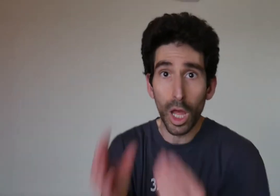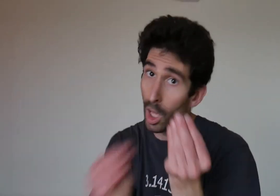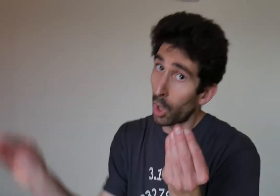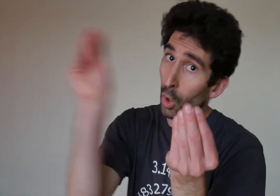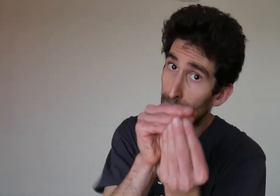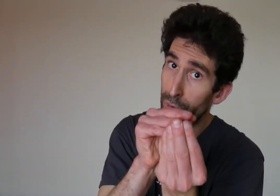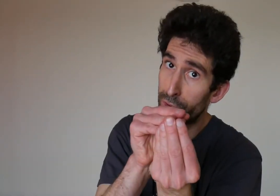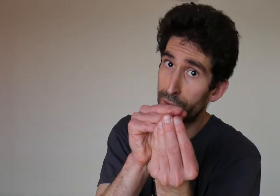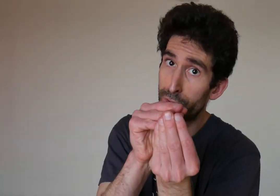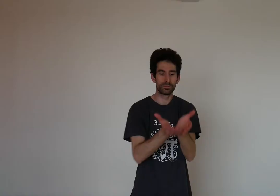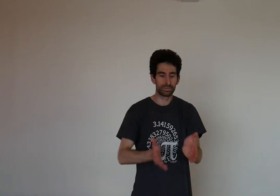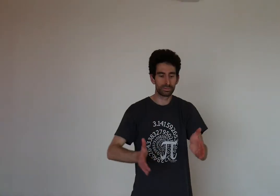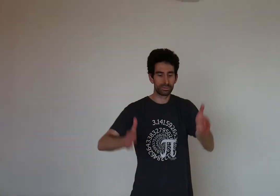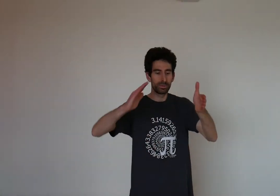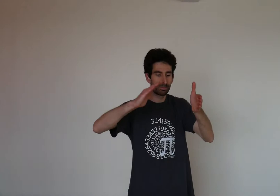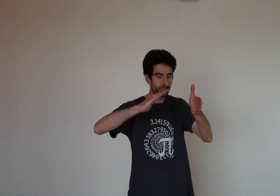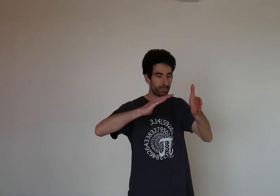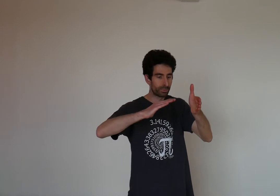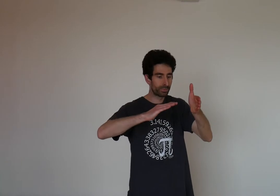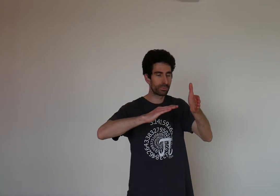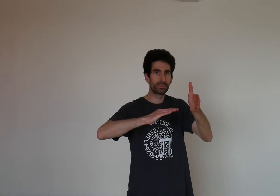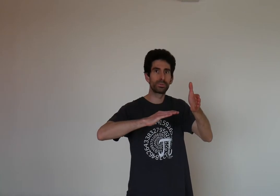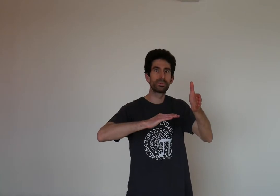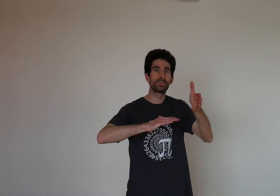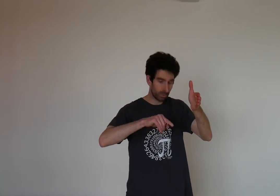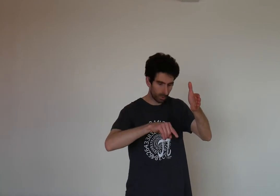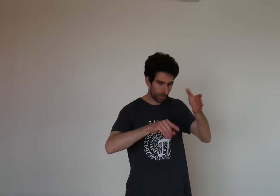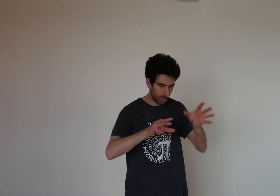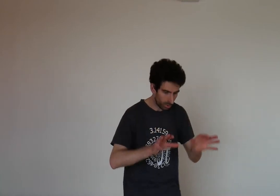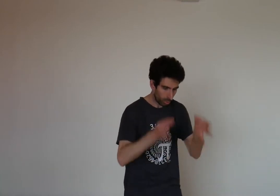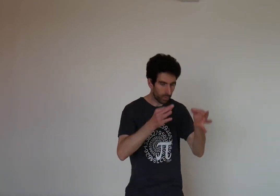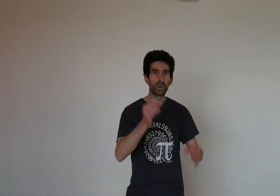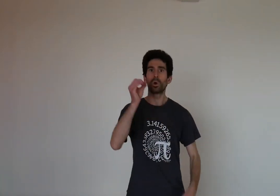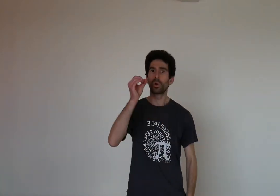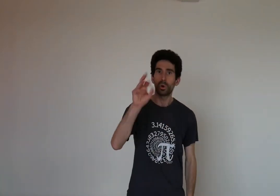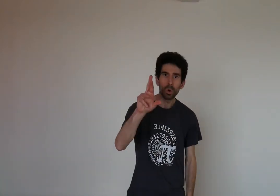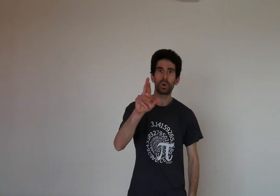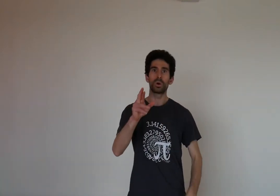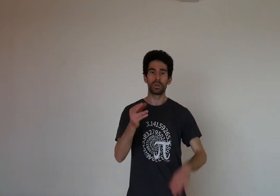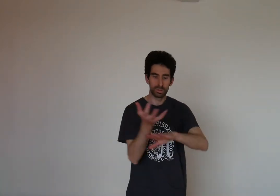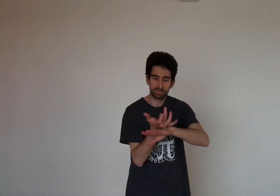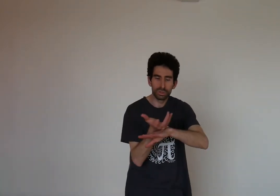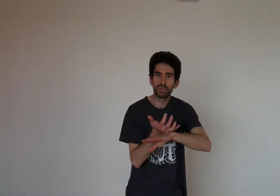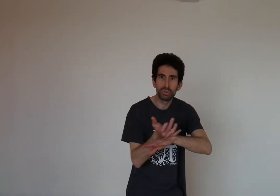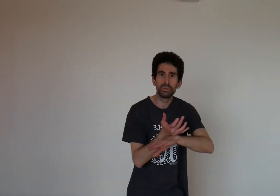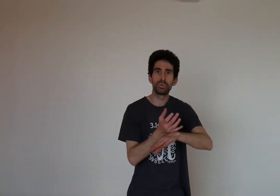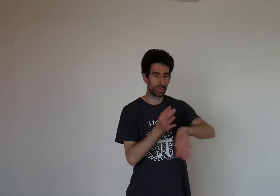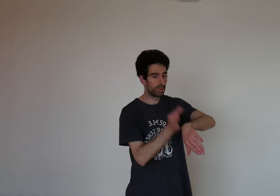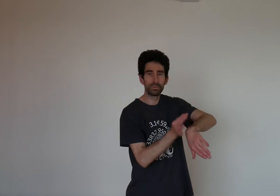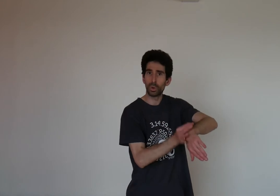En plus ! Pendant la vidange, on peut retrouver de l'or, des bijoux, des montres,